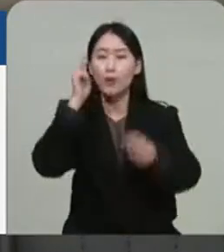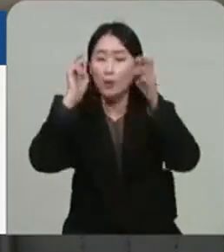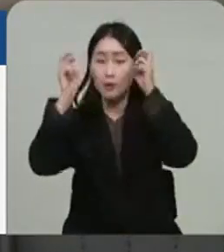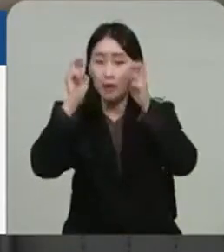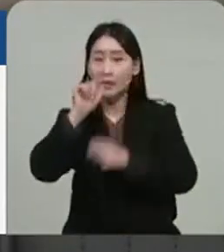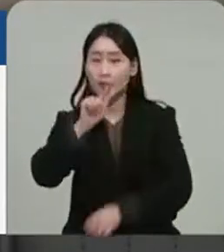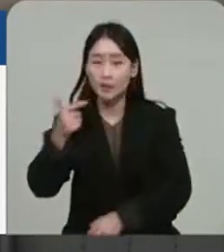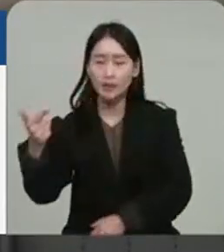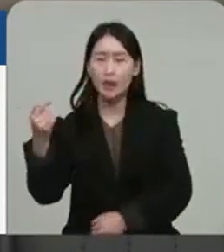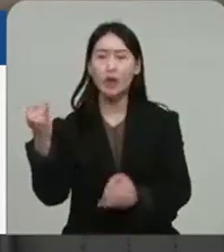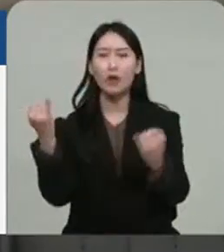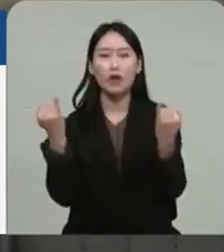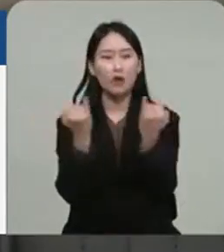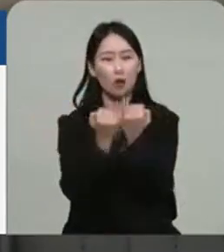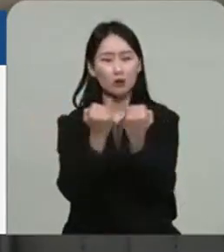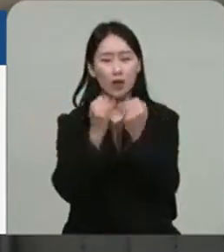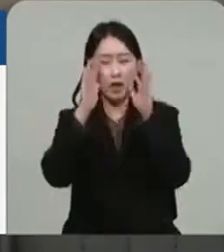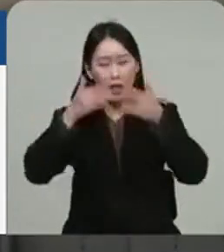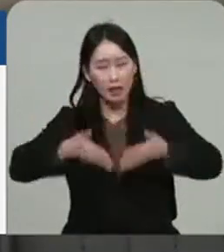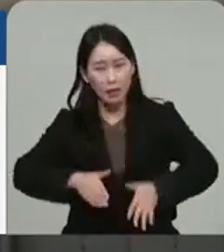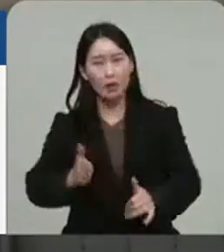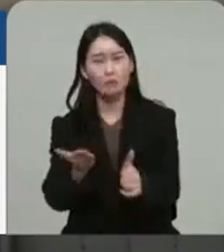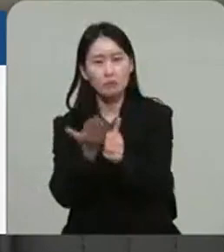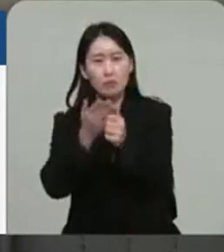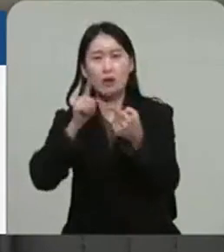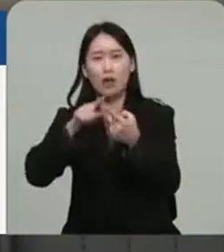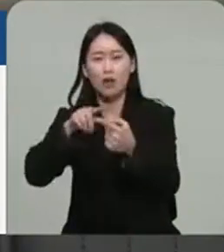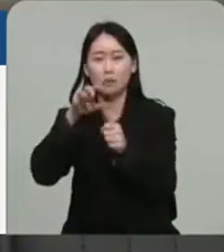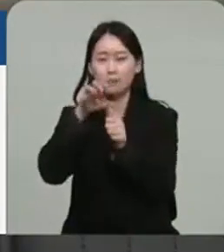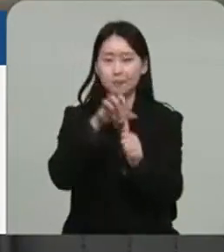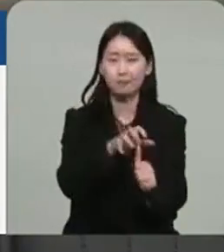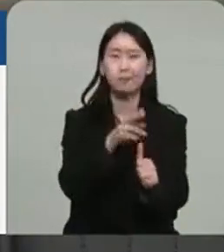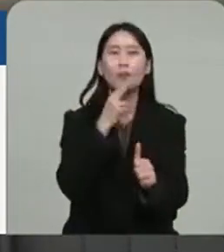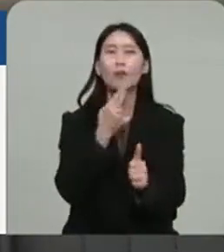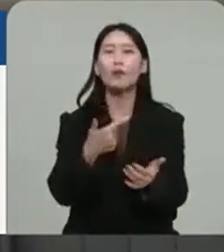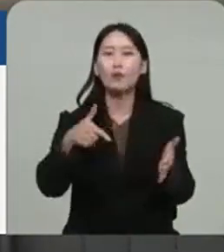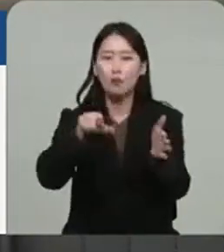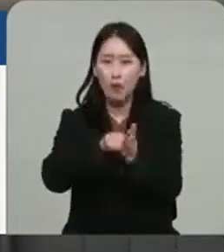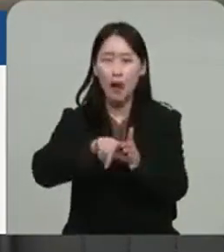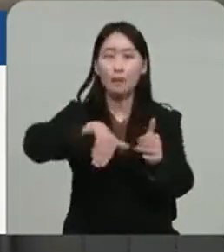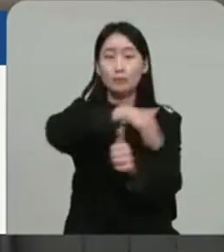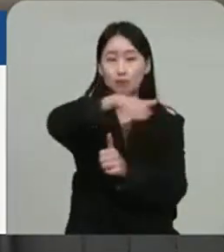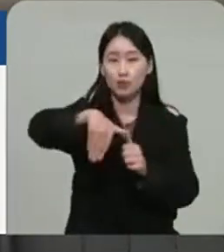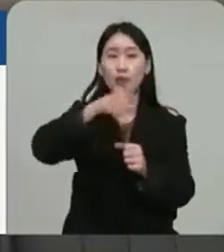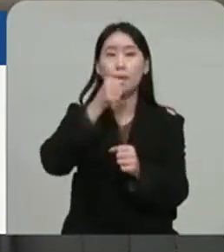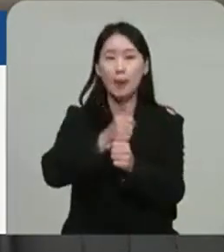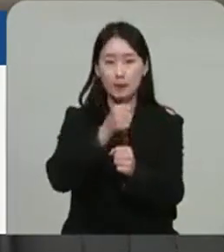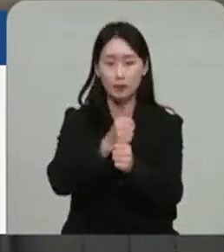압박하지 않도록 사회적 분위기 가 만들어지고 제도적 장치도 마련